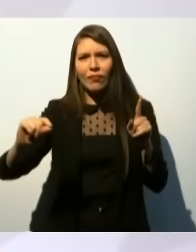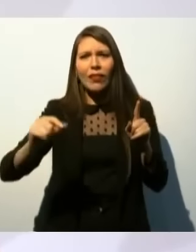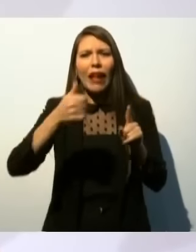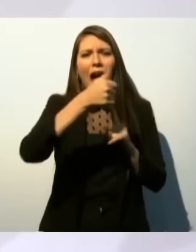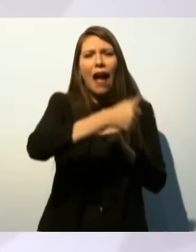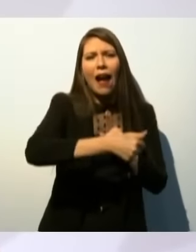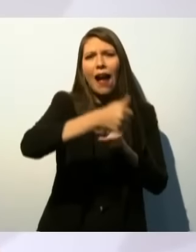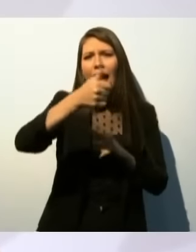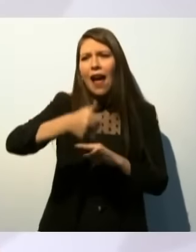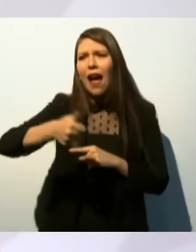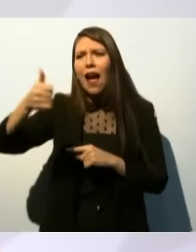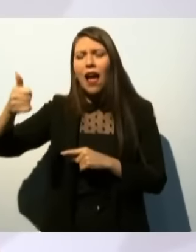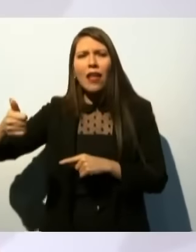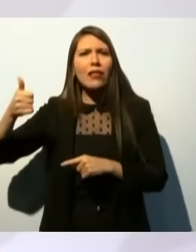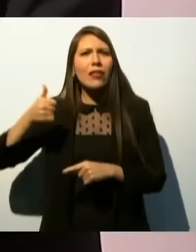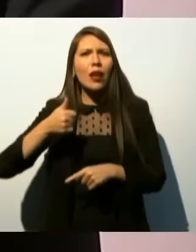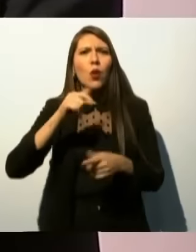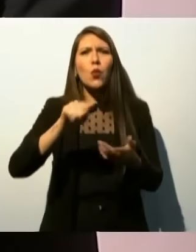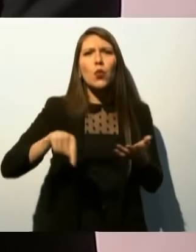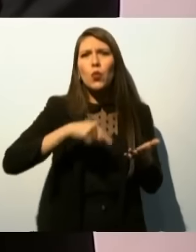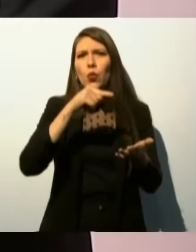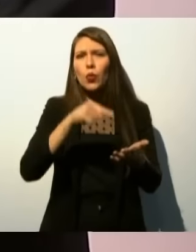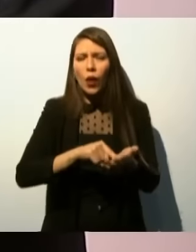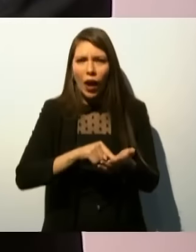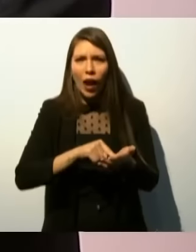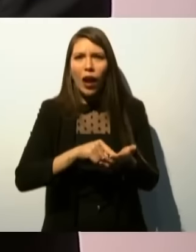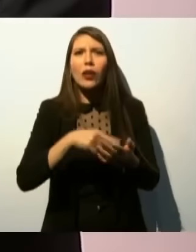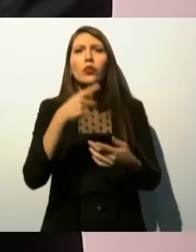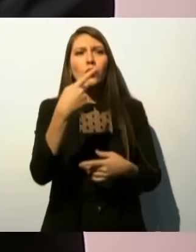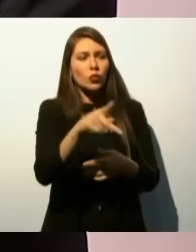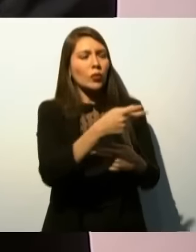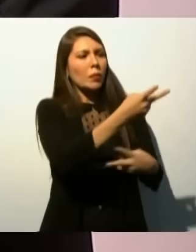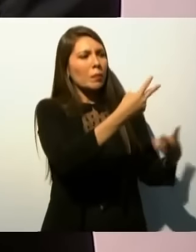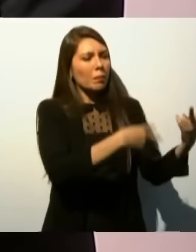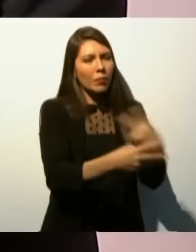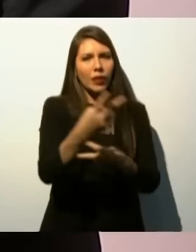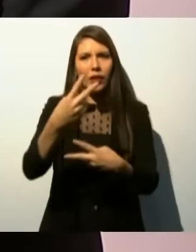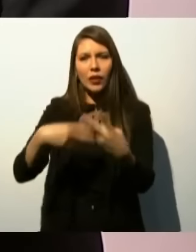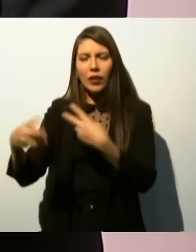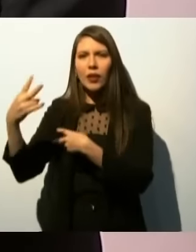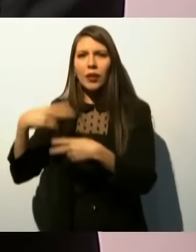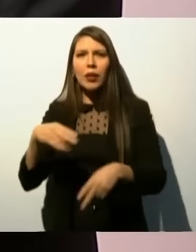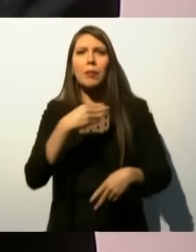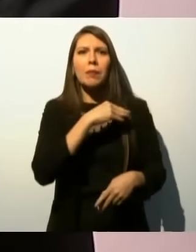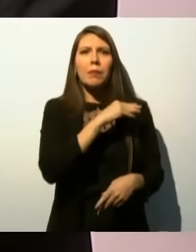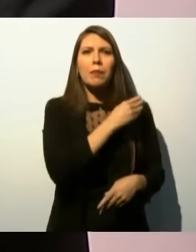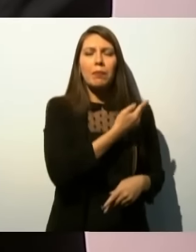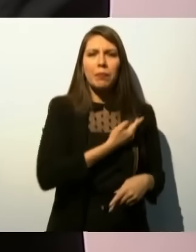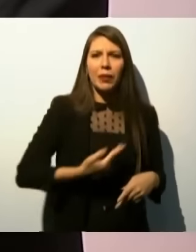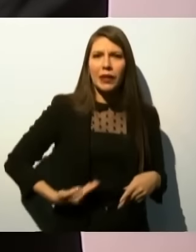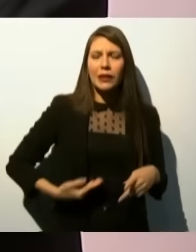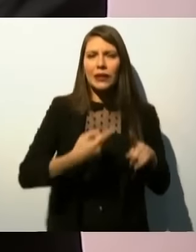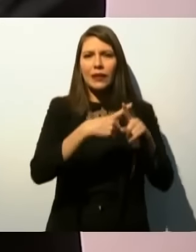aquí reunidos representan este conjunto de hechos son el marco de este encuentro nacional